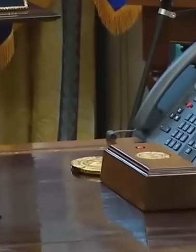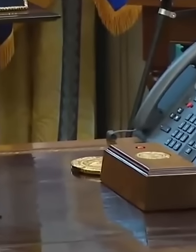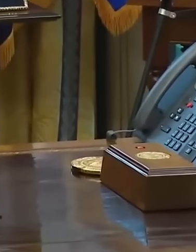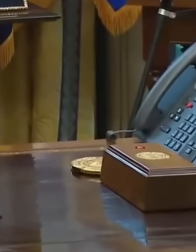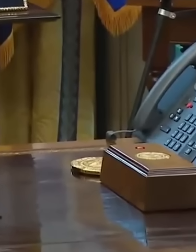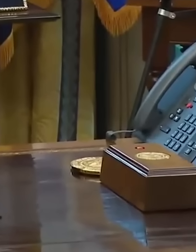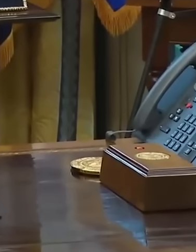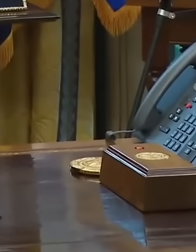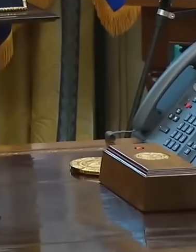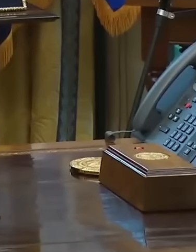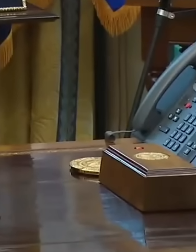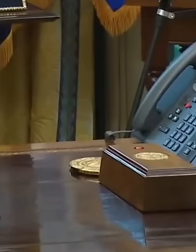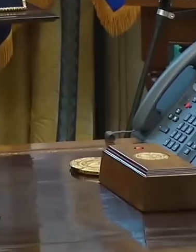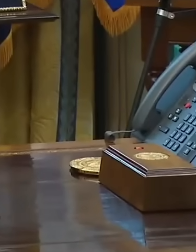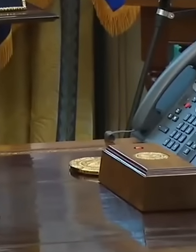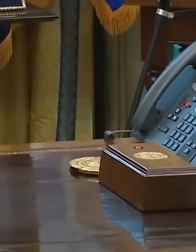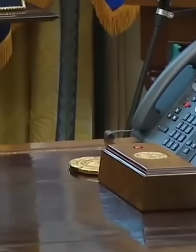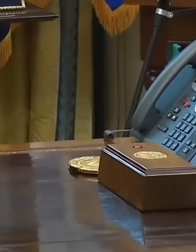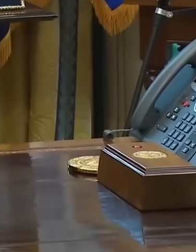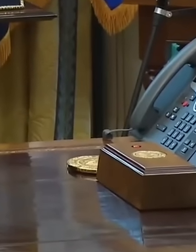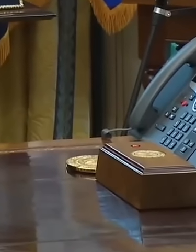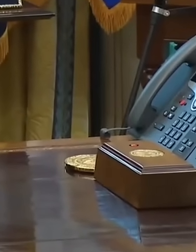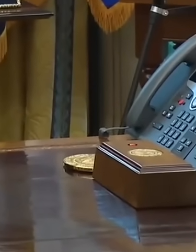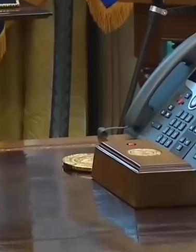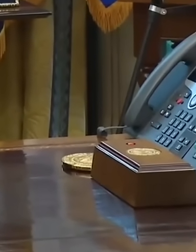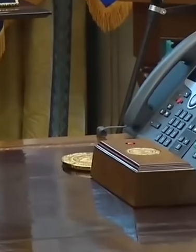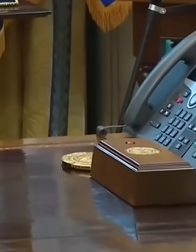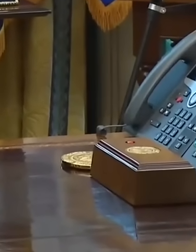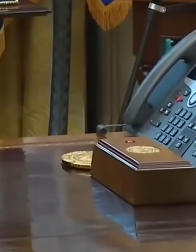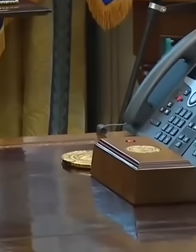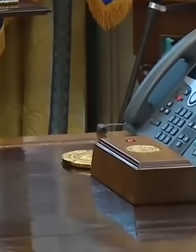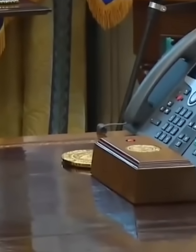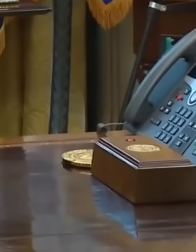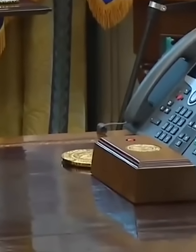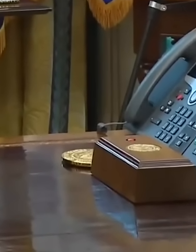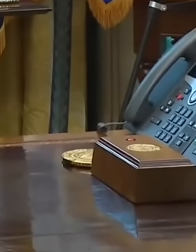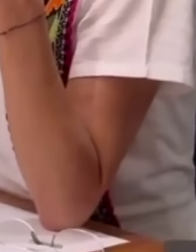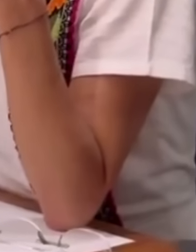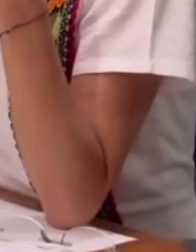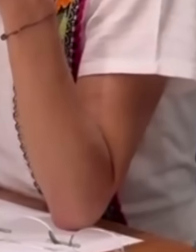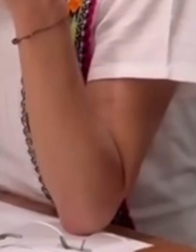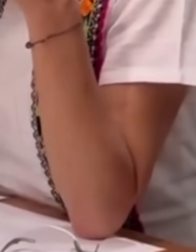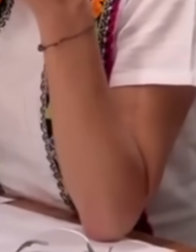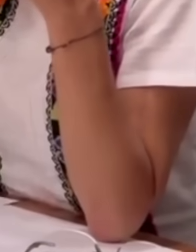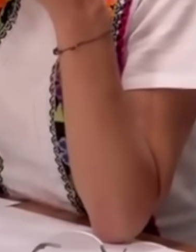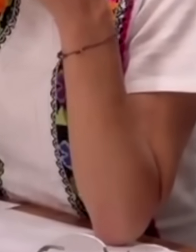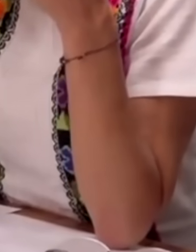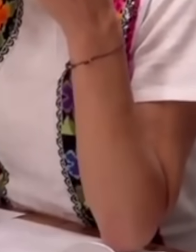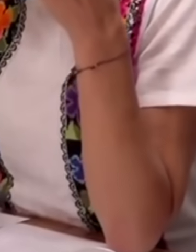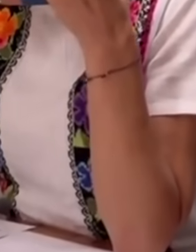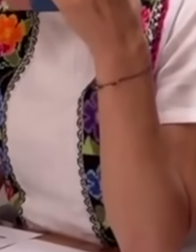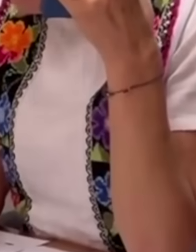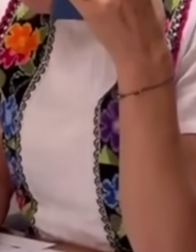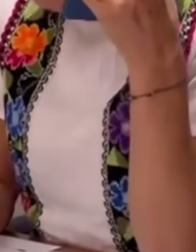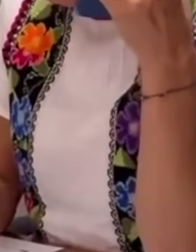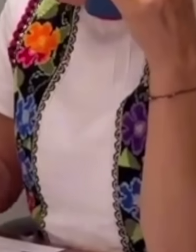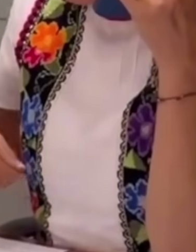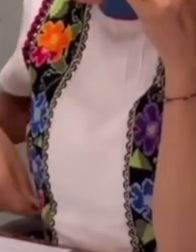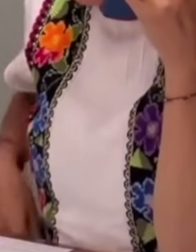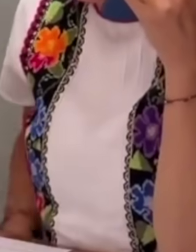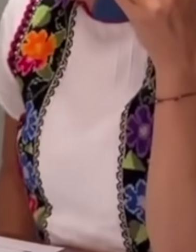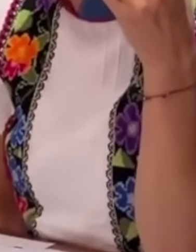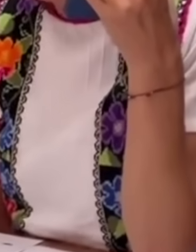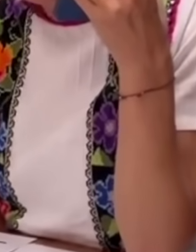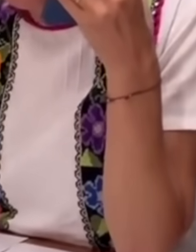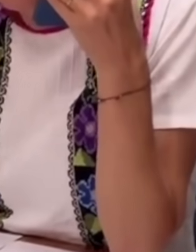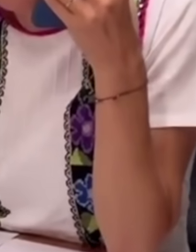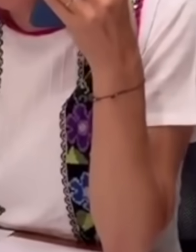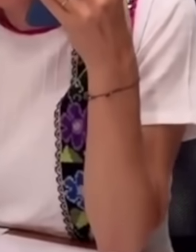nosotros, eh son 90 días, nos mantenemos como estamos y son 90 días para seguir platicando,